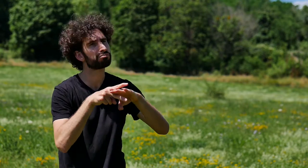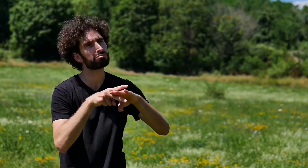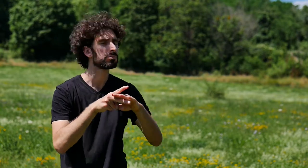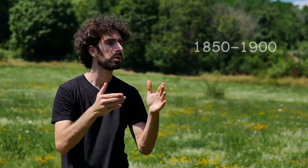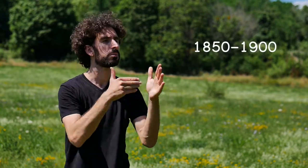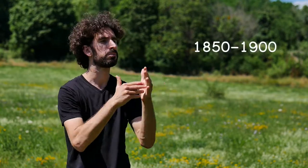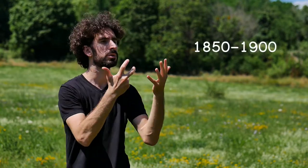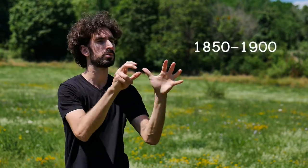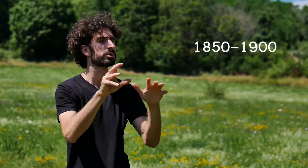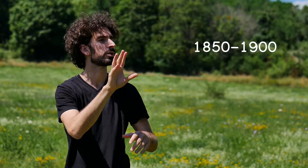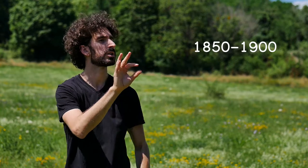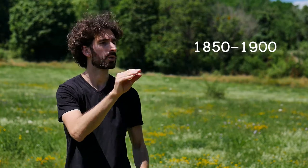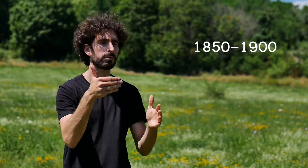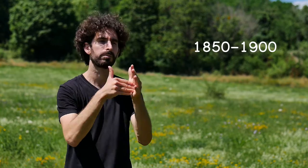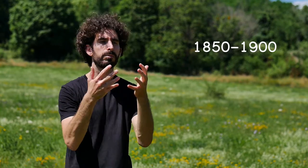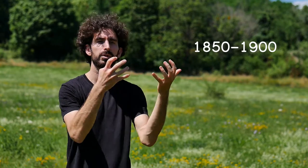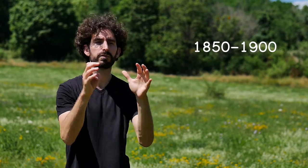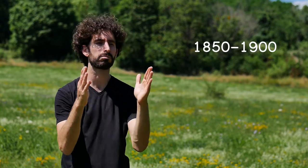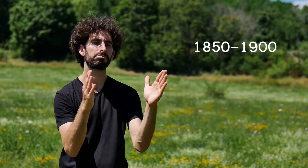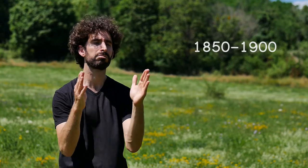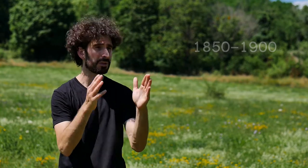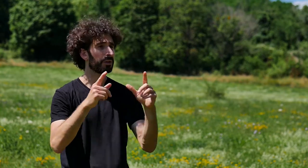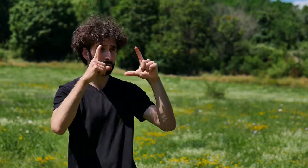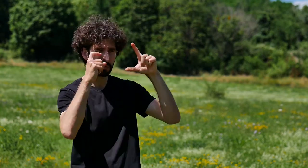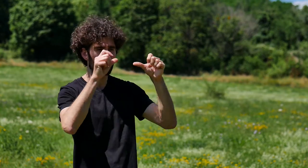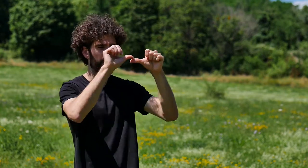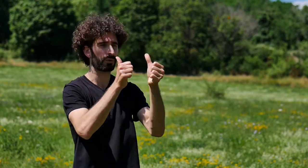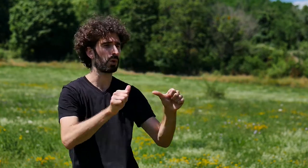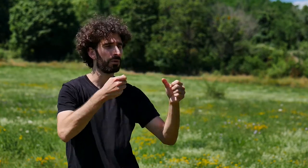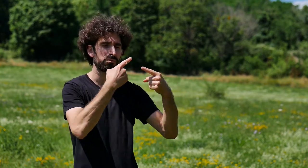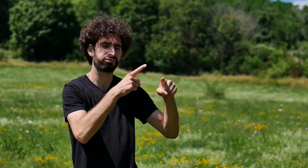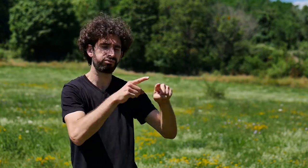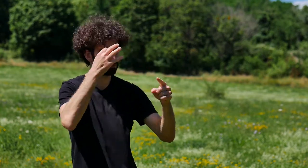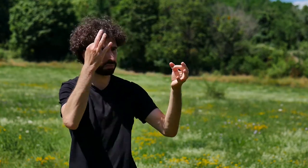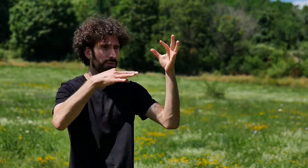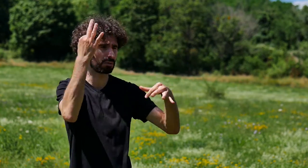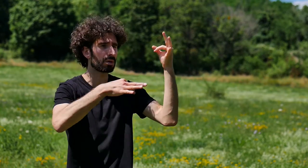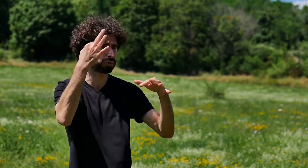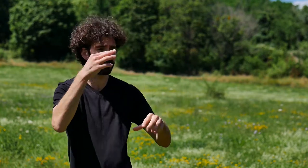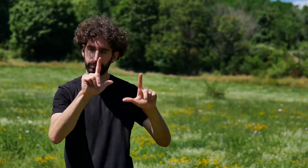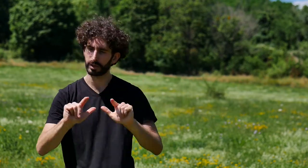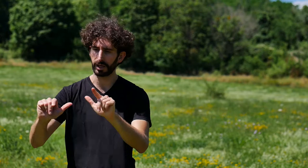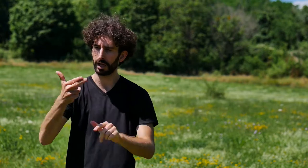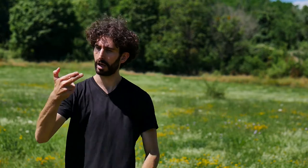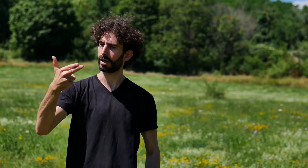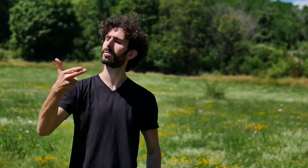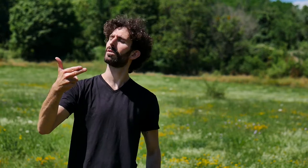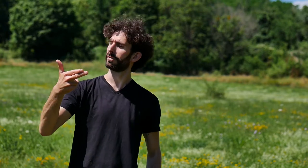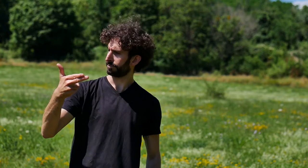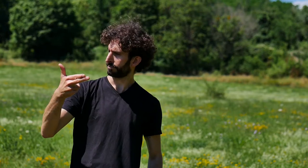entre 1850 et 1900, où les appareils photo étaient de forme très variée. Il y avait des armes